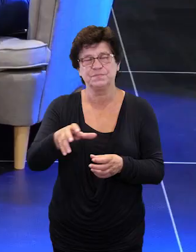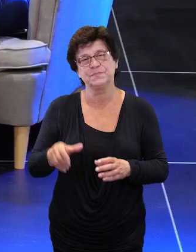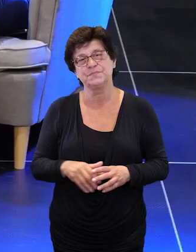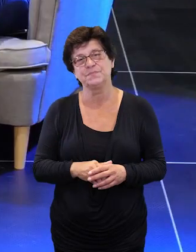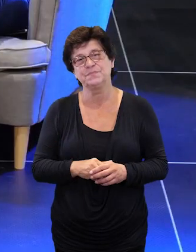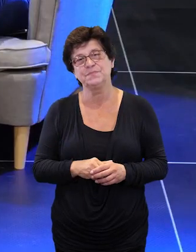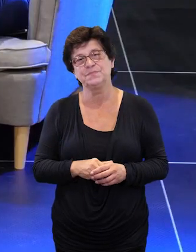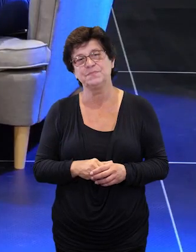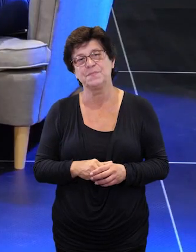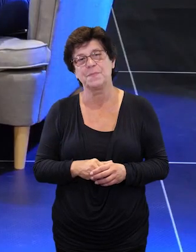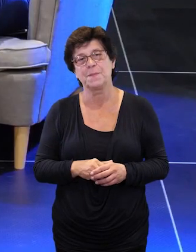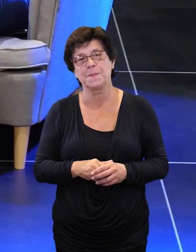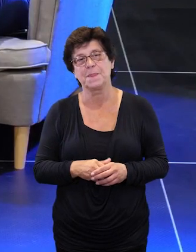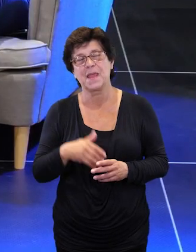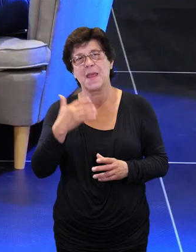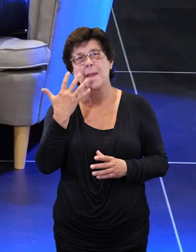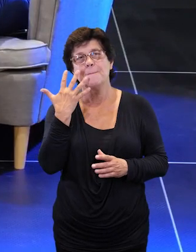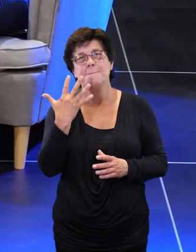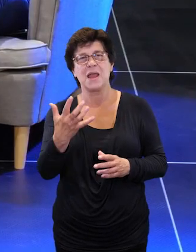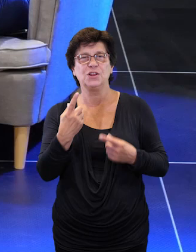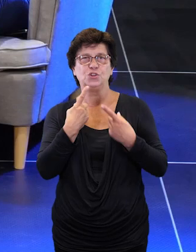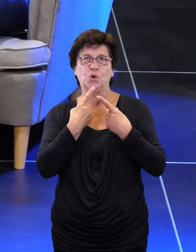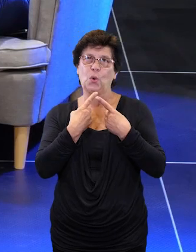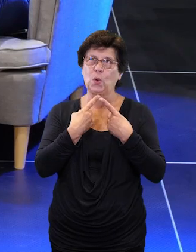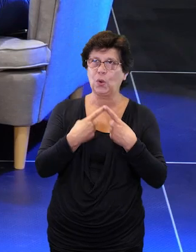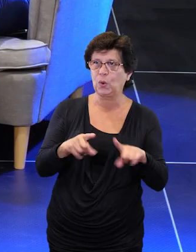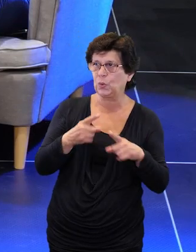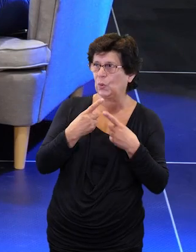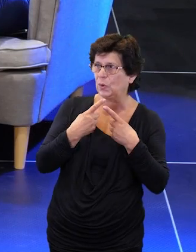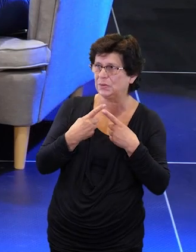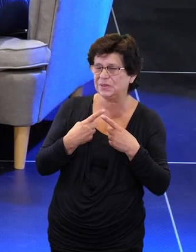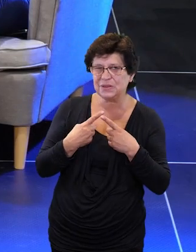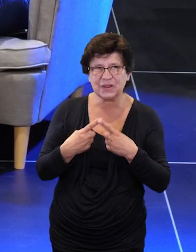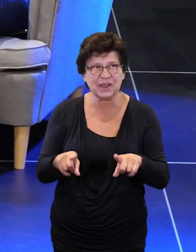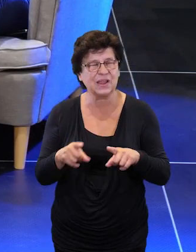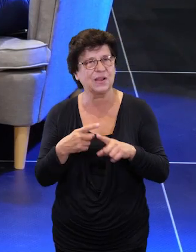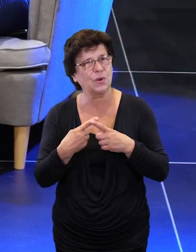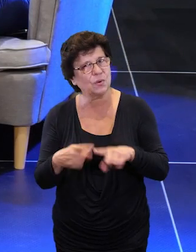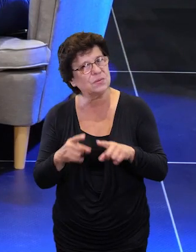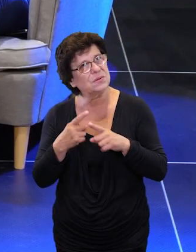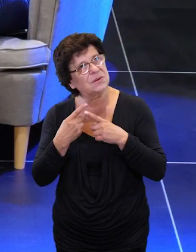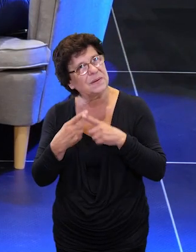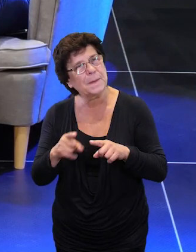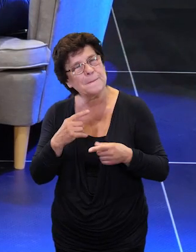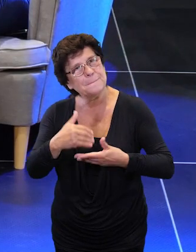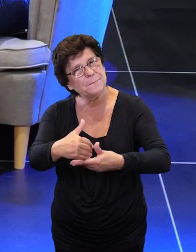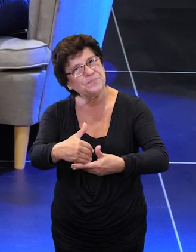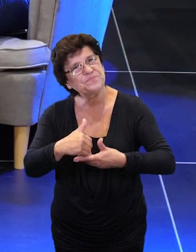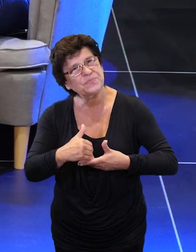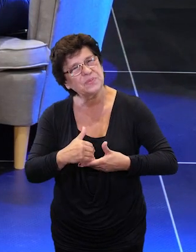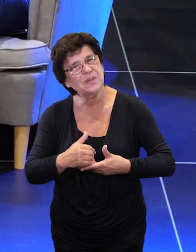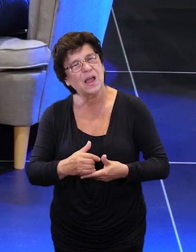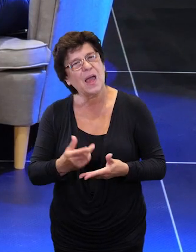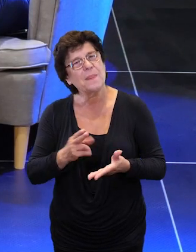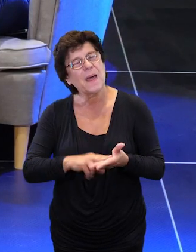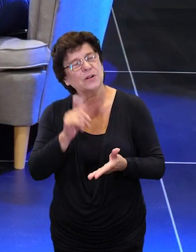Pięć krótkich wskazówek, żebyśmy na co dzień mogli je zastosować, żeby być zdrowymi.